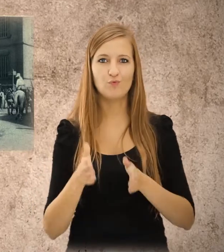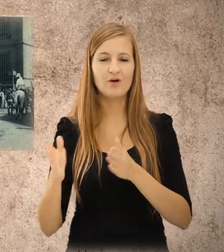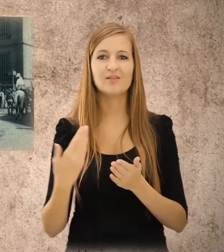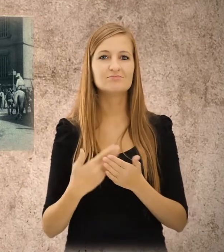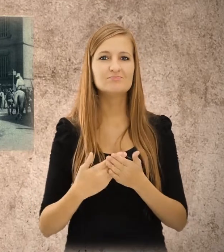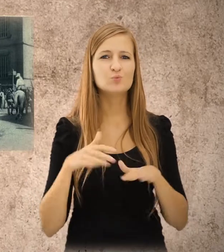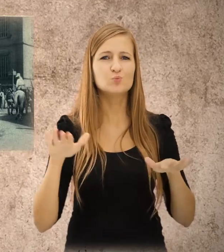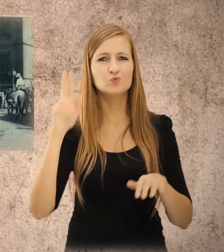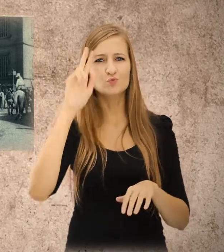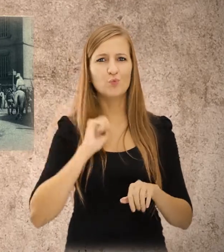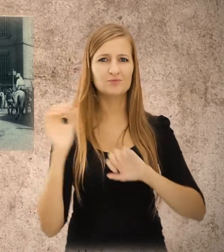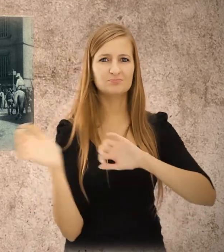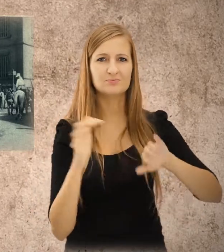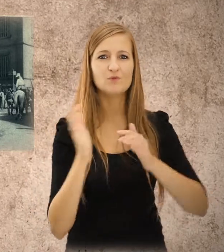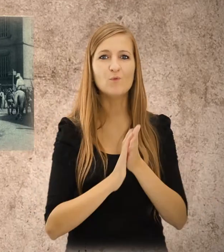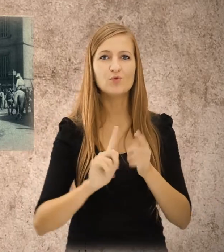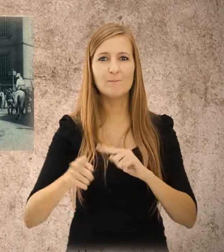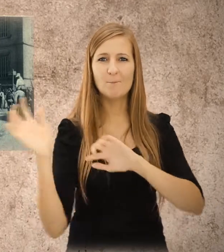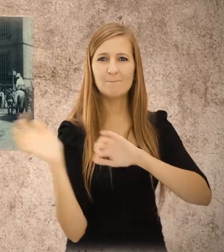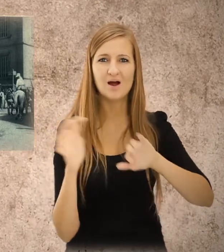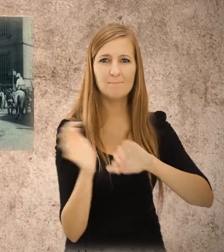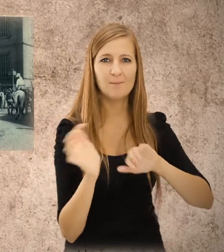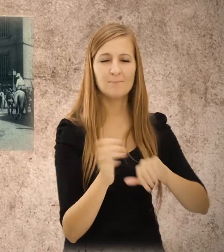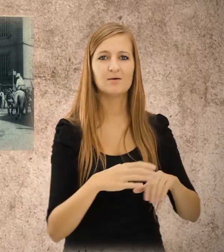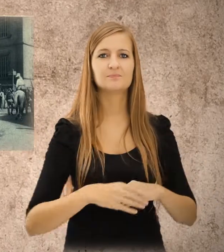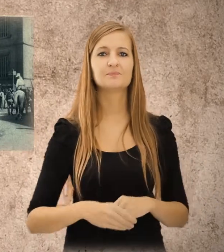Po każdej bitwie było dziesiątki tysięcy rannych.